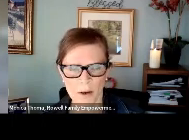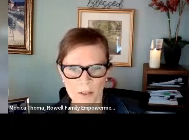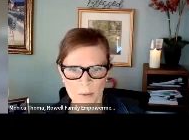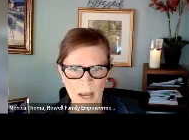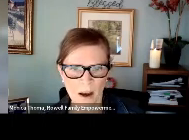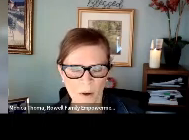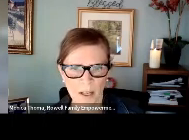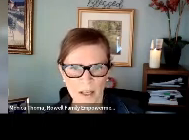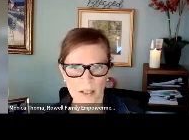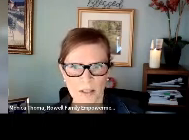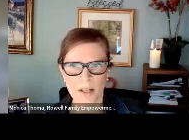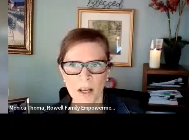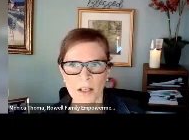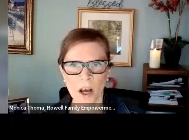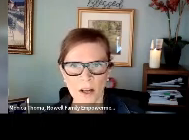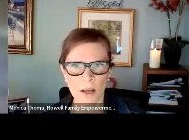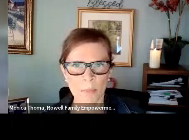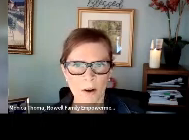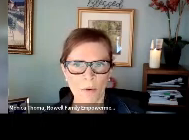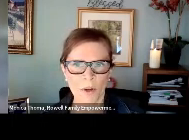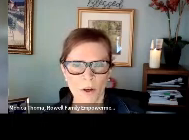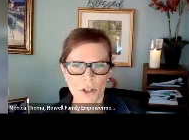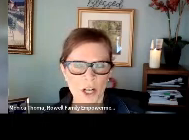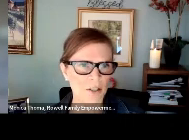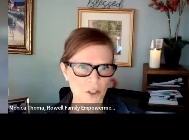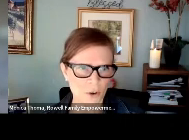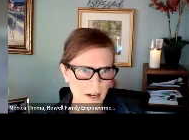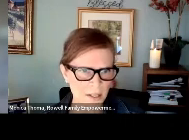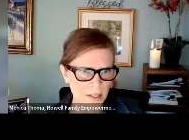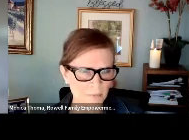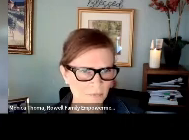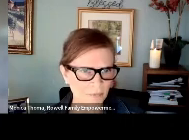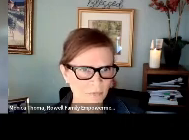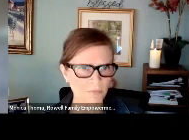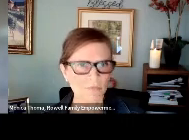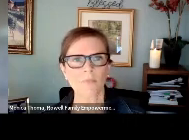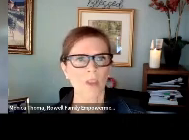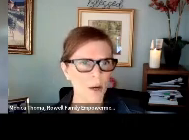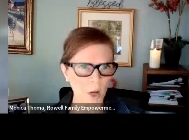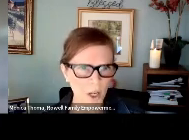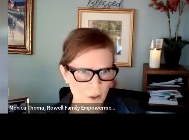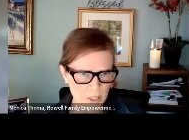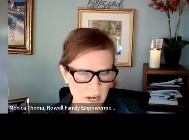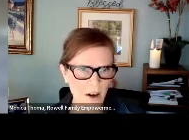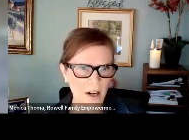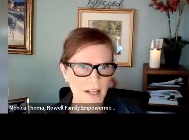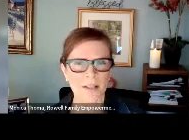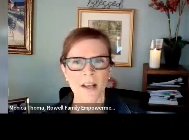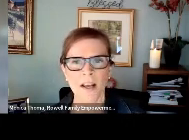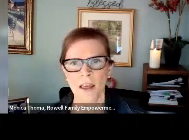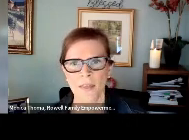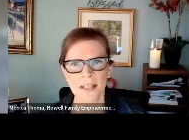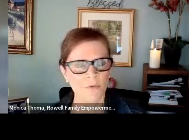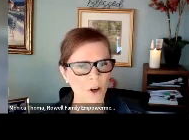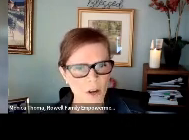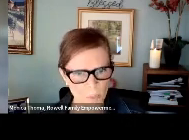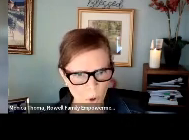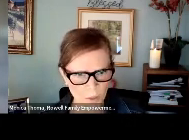con los padres es hablar sobre las fortalezas de su hijo y cuáles son esas áreas, que son una